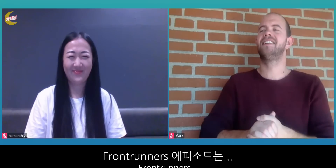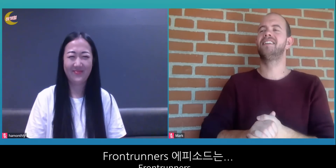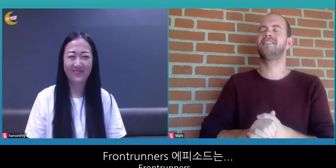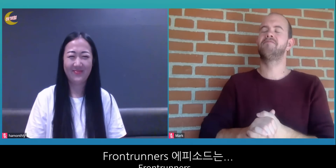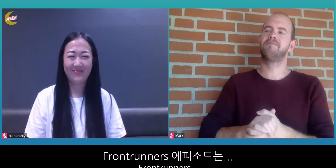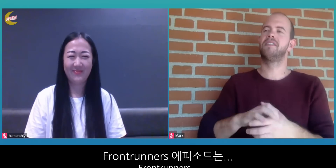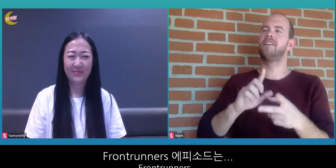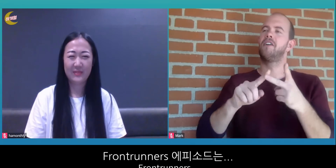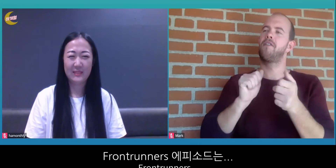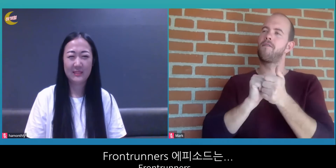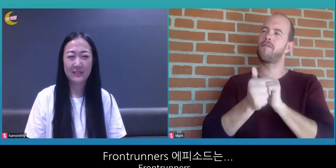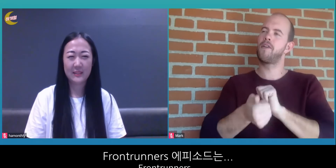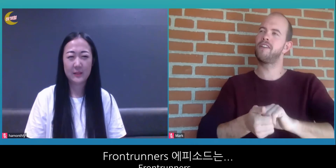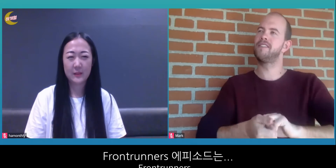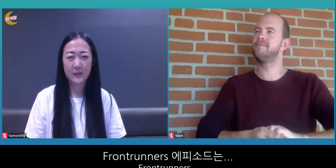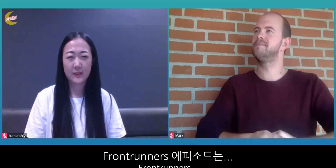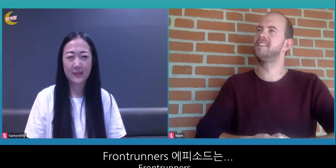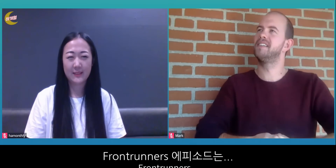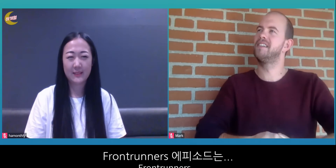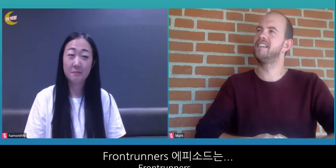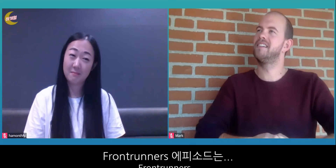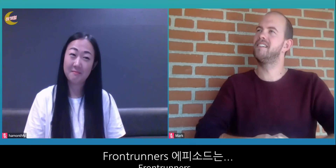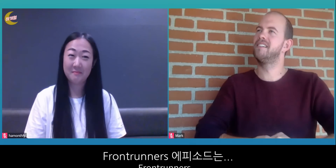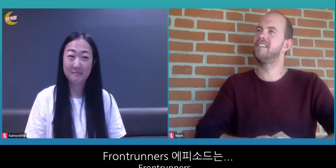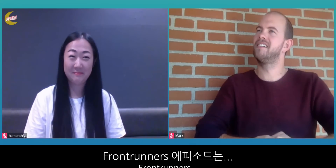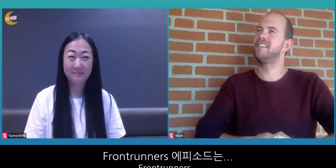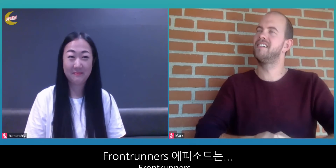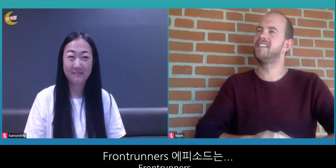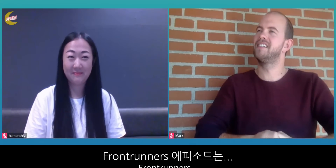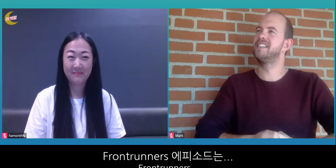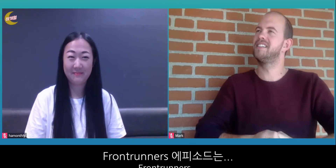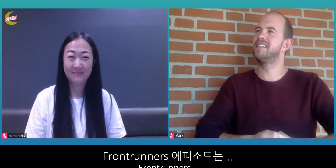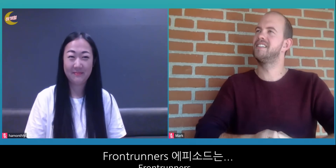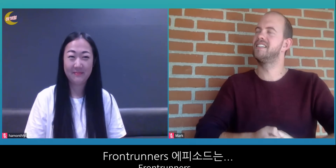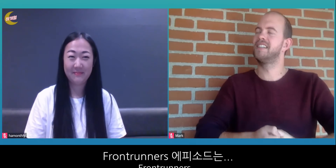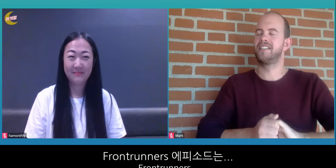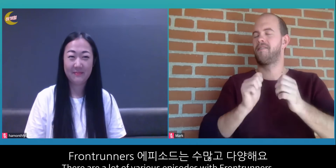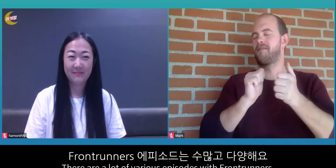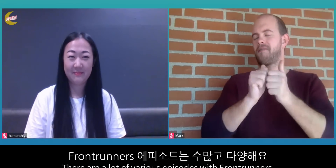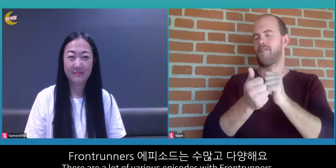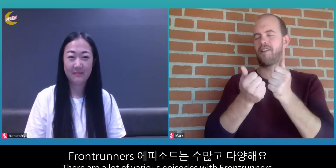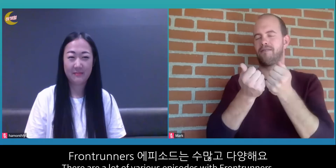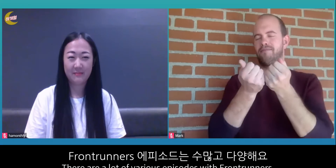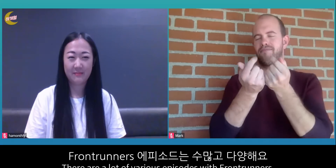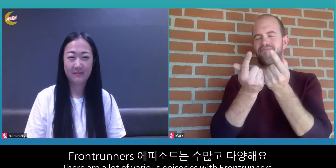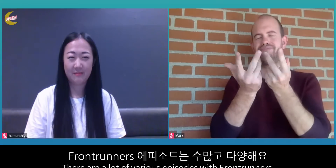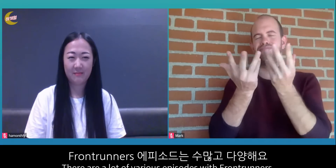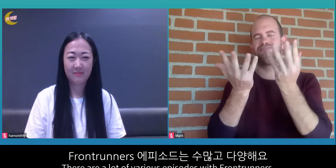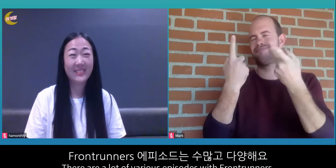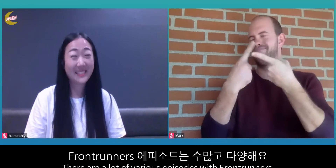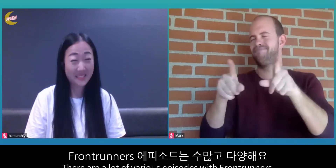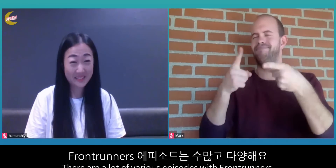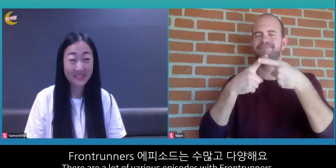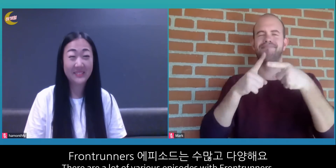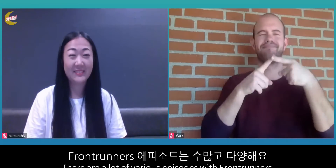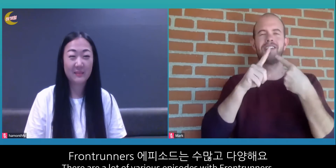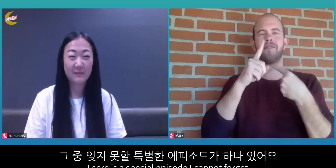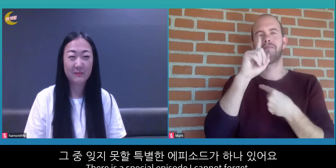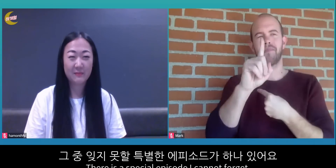フロントランナー…（思考）フロントランナーに は様々なエピソードがたくさんあります。